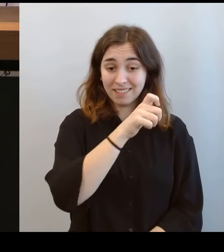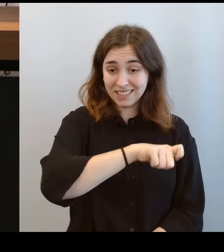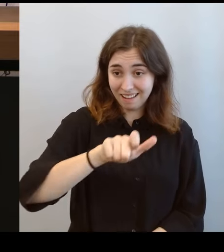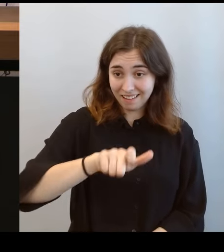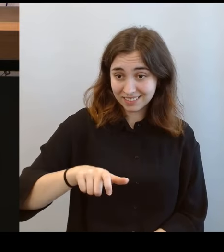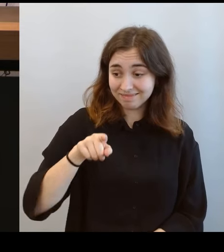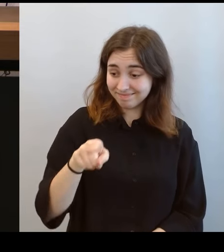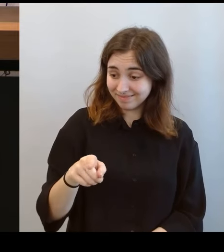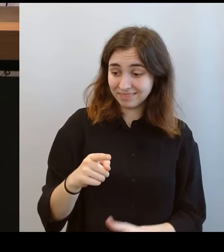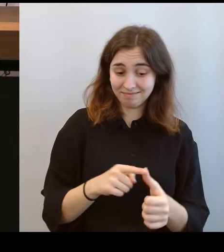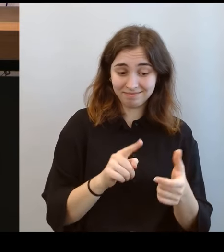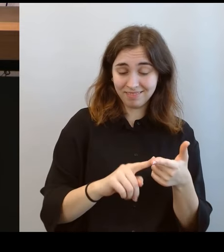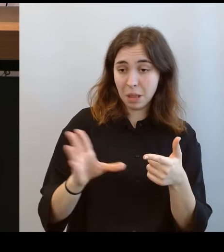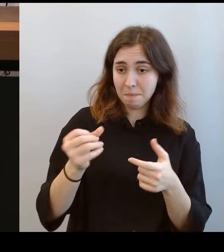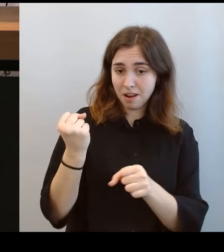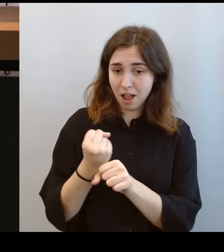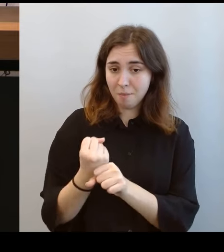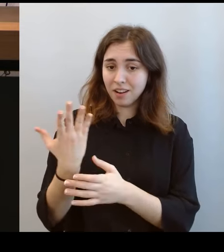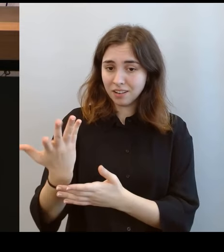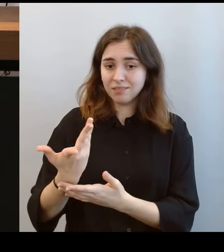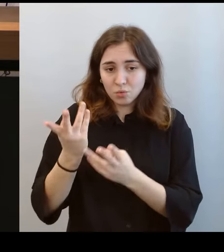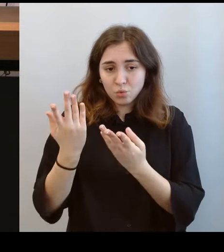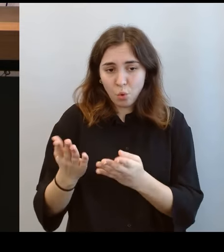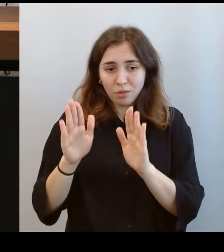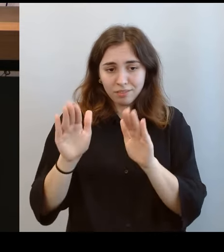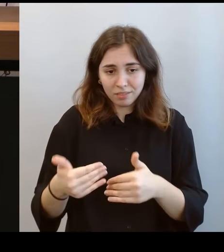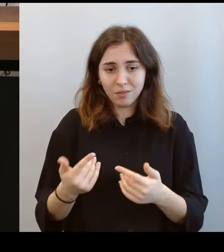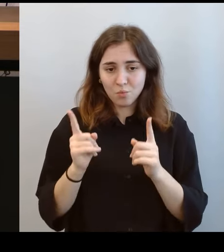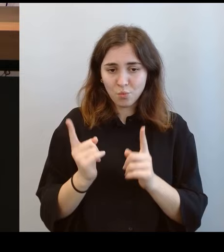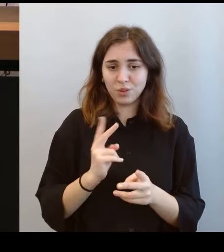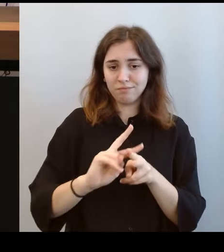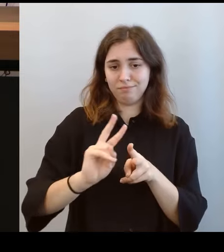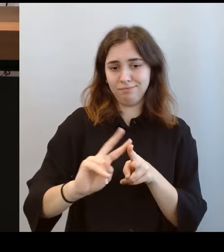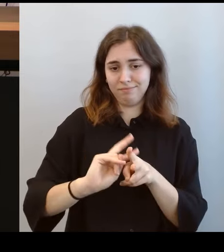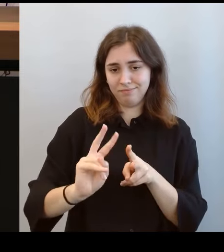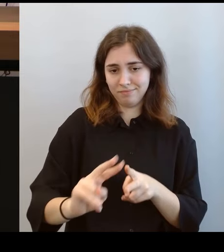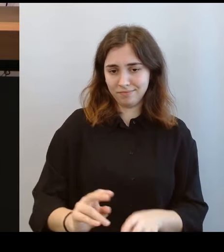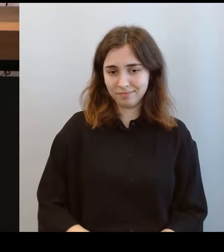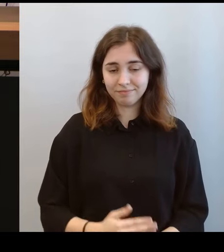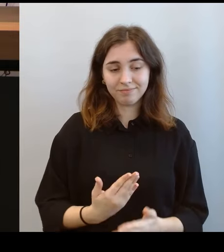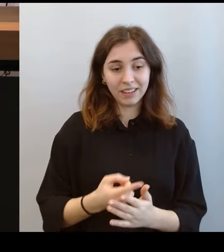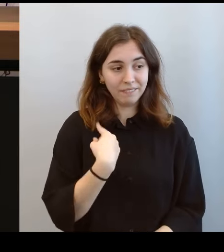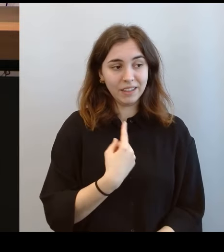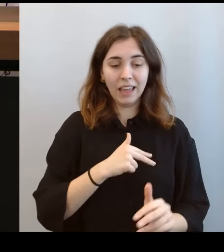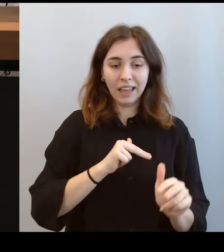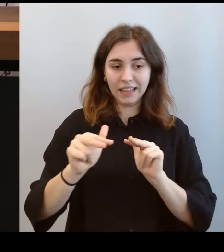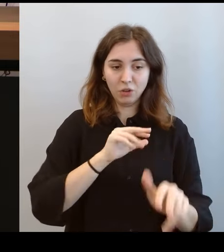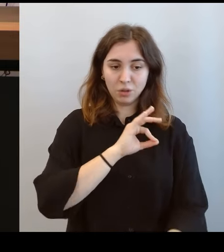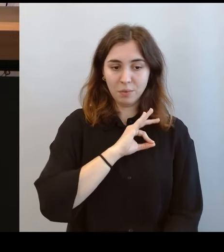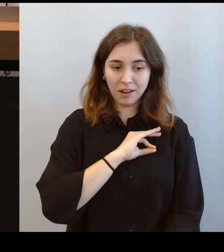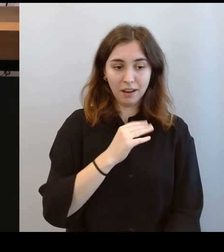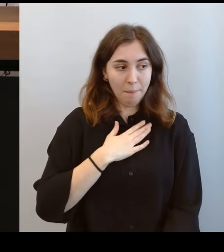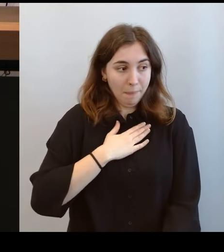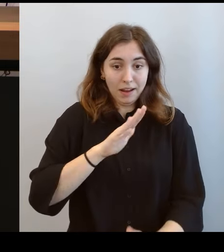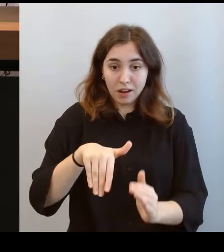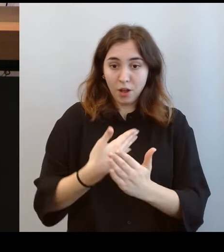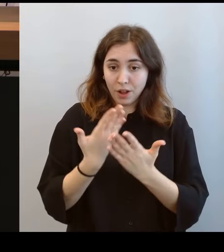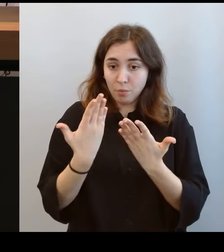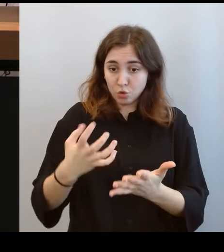Die Zustände müssen besser werden und wir als Regierungsparteien sehen das als unsere Aufgabe, die Probleme der Stadt zu lösen. Danke schön. (Beifall)